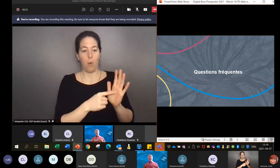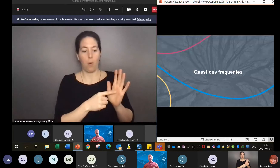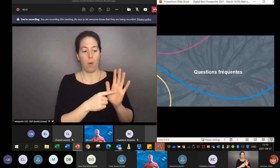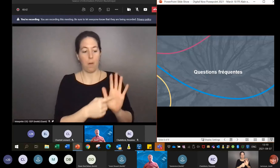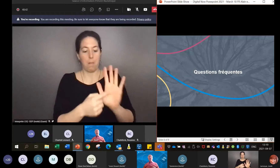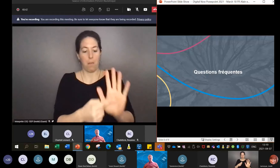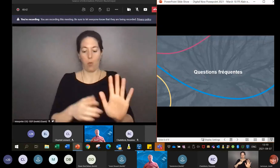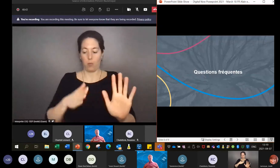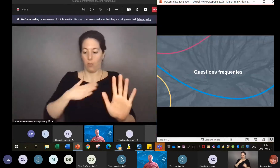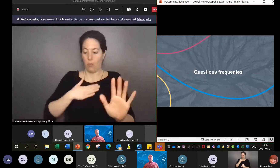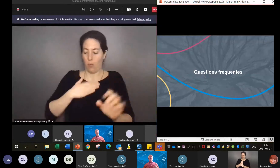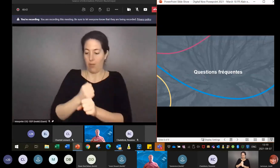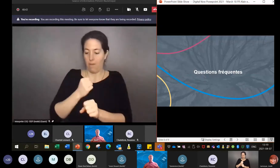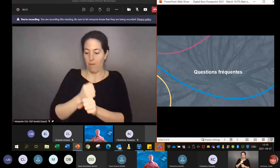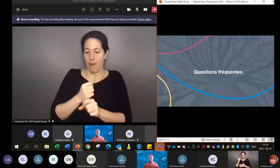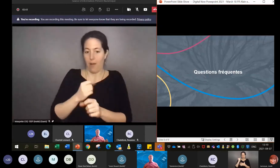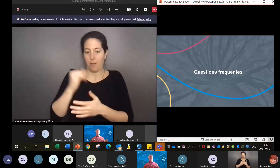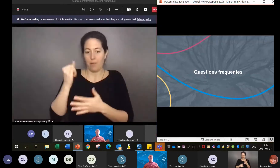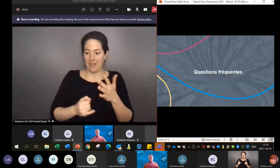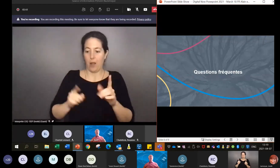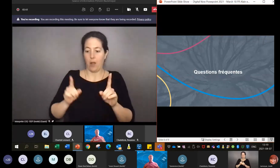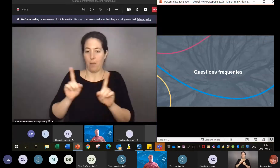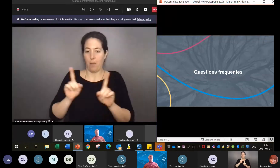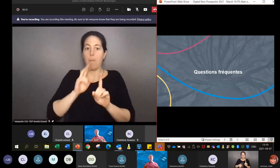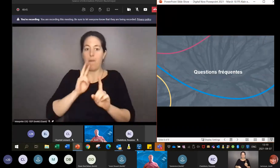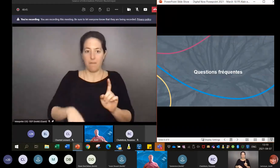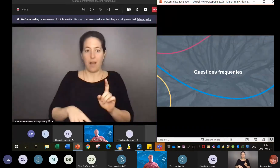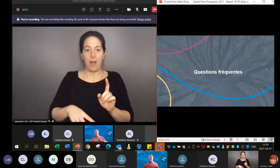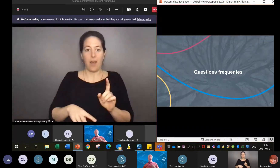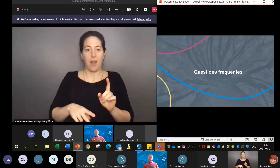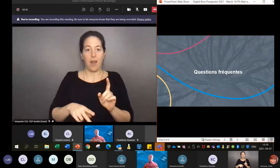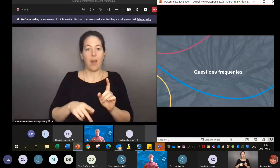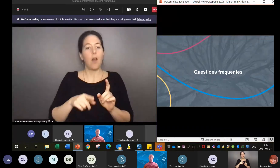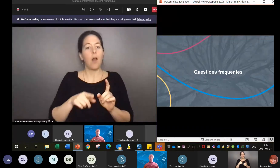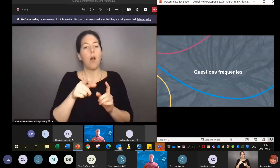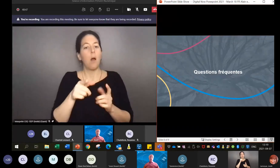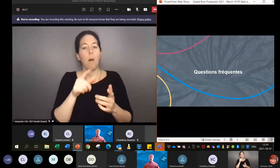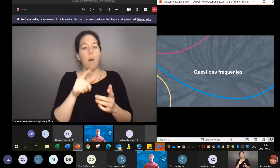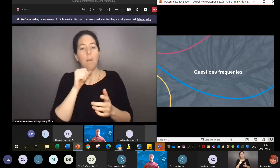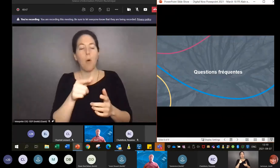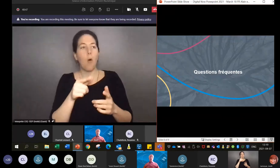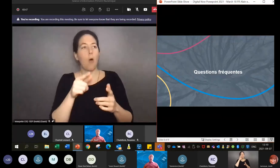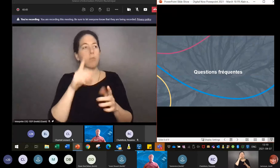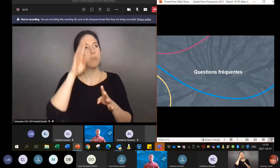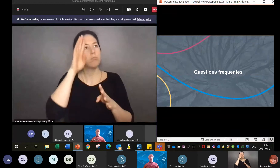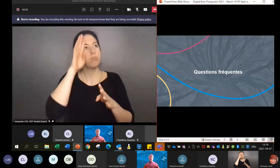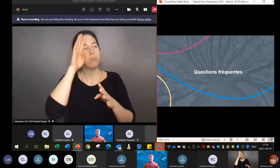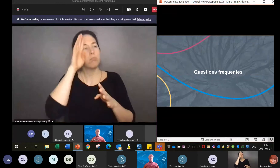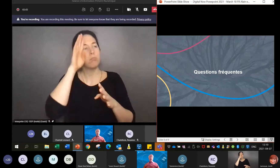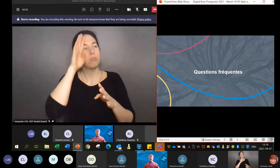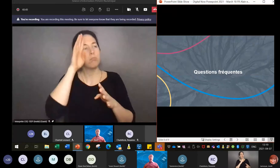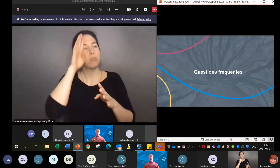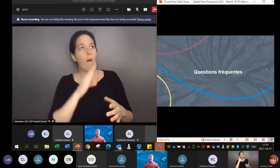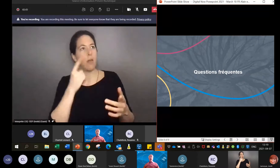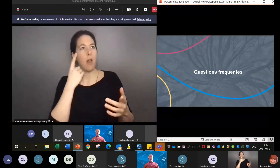contraire. Ce n’est pas à vous de satisfaire à tout prix à un profil qui ne vous ressemble pas.